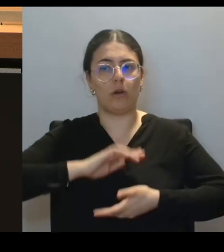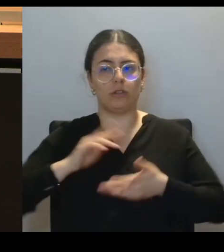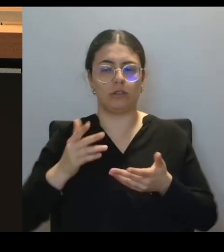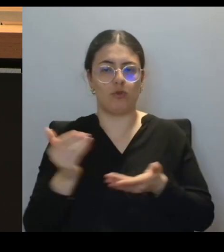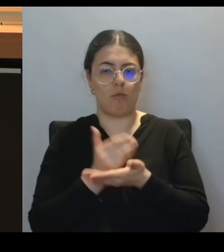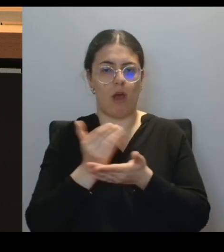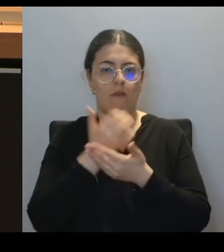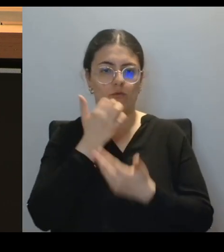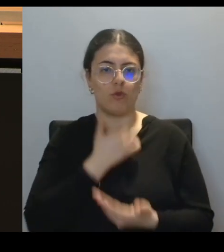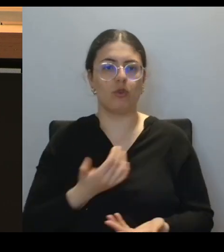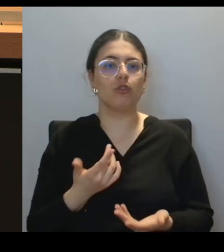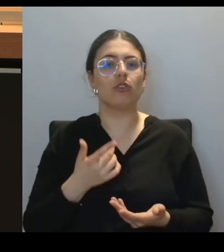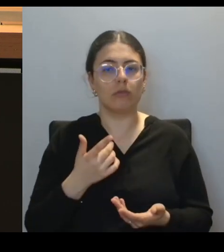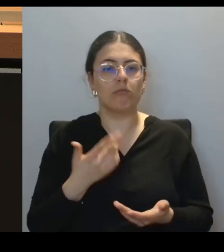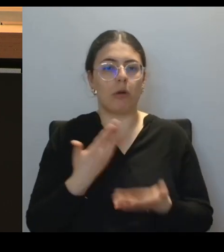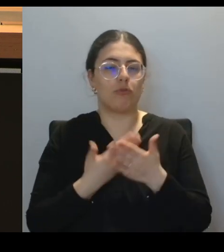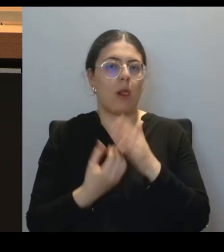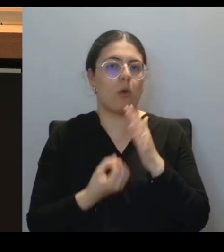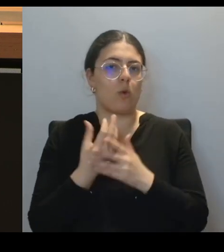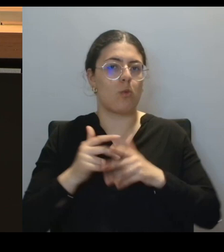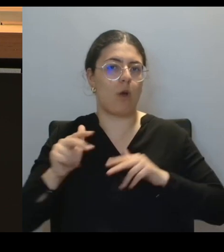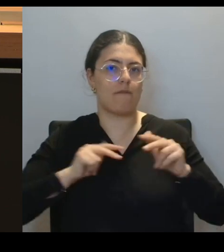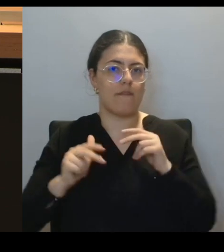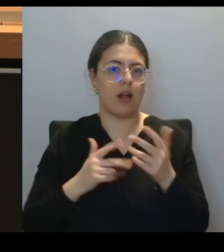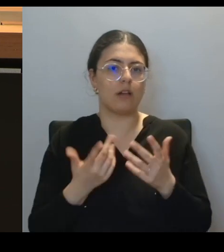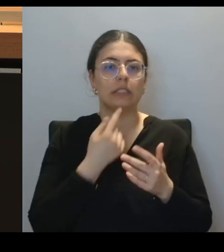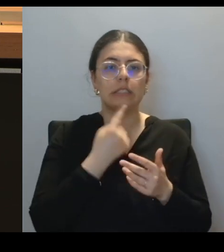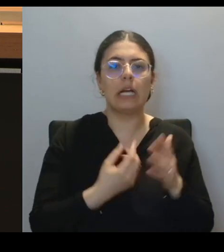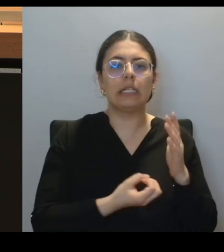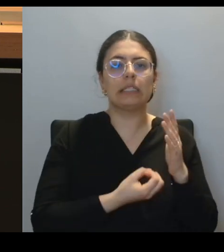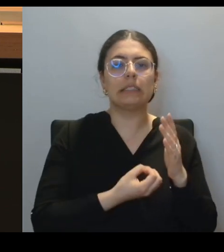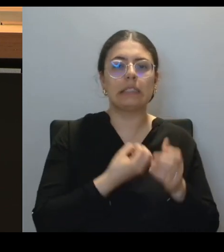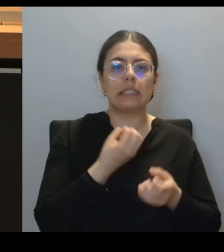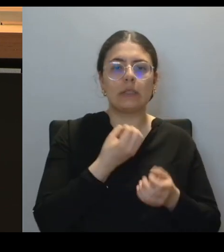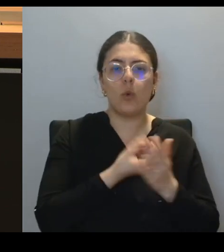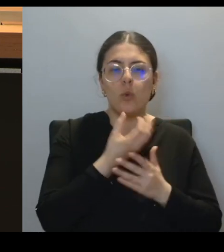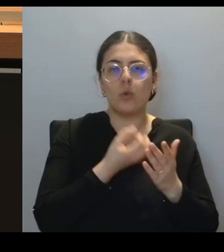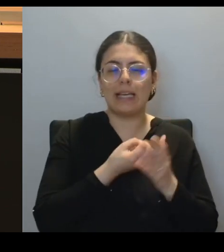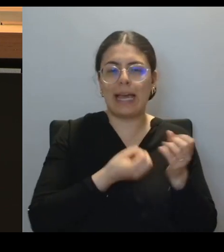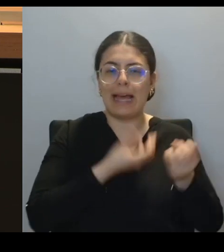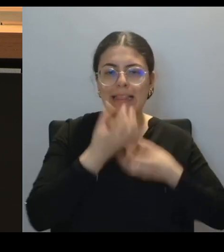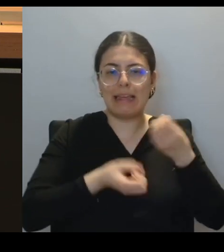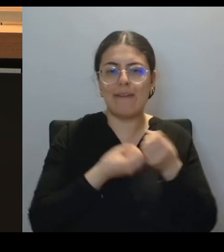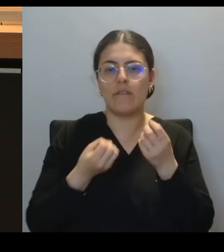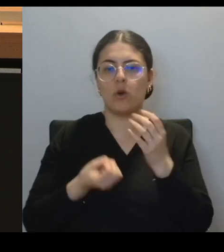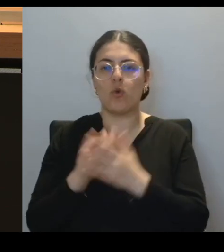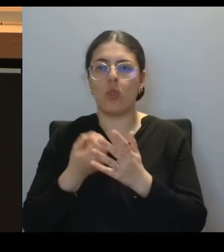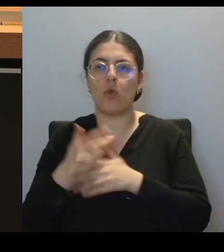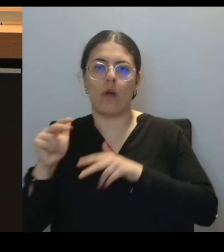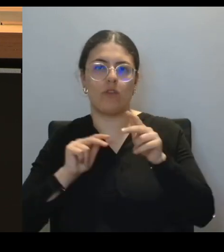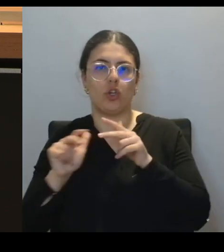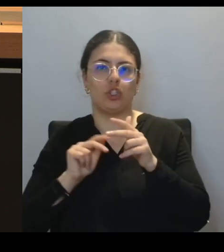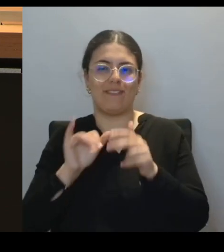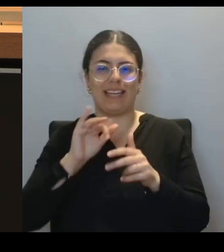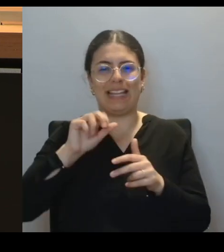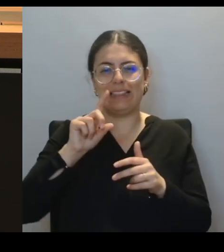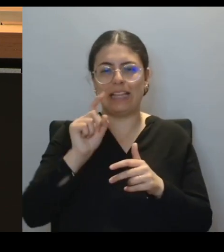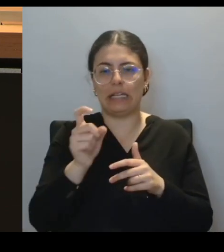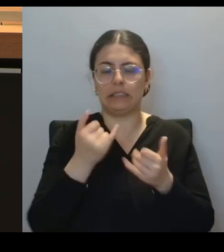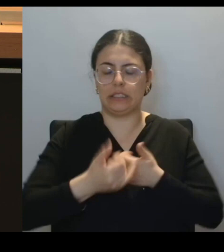und kulturwirtschaft Index, der jetzt fortgeführt werden soll Also diese Verzahnung soll jetzt diese Stelle schaffen.